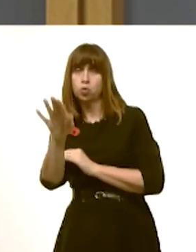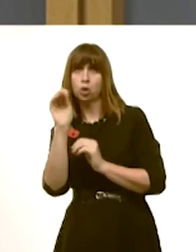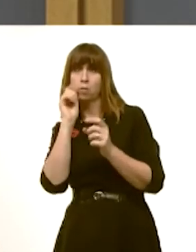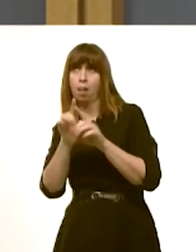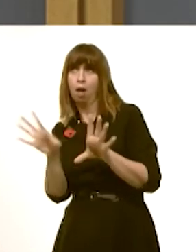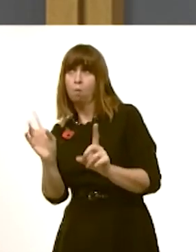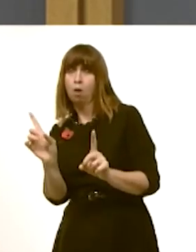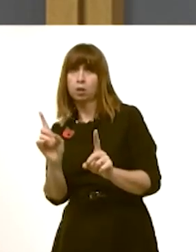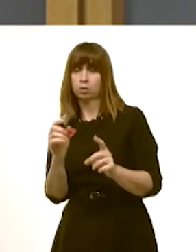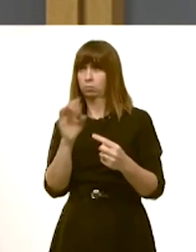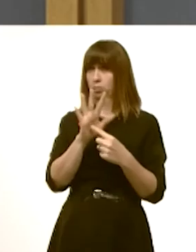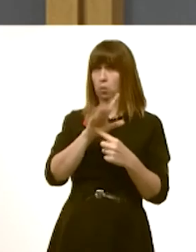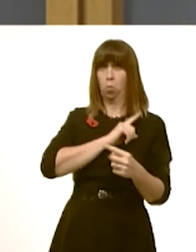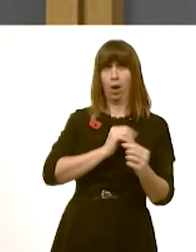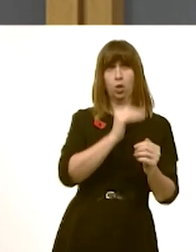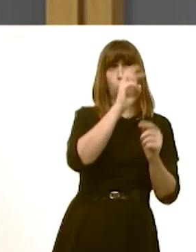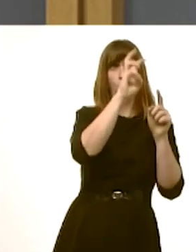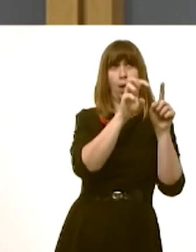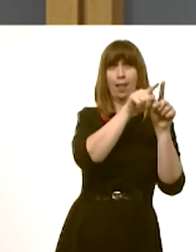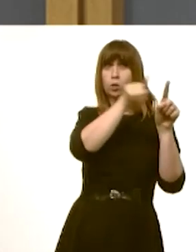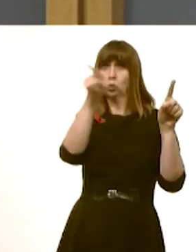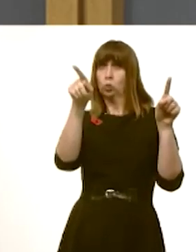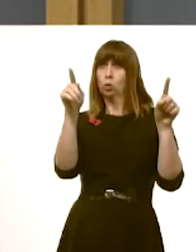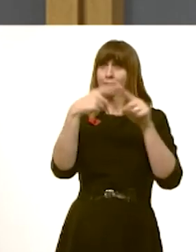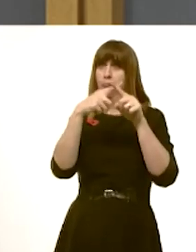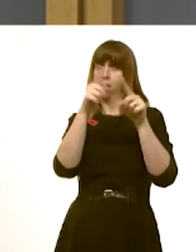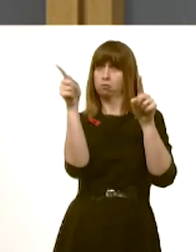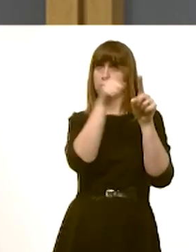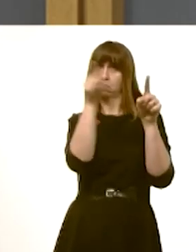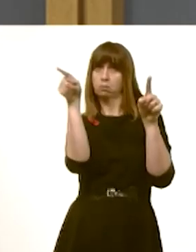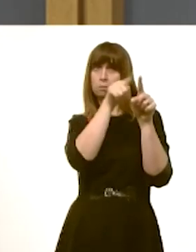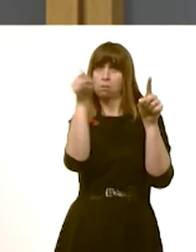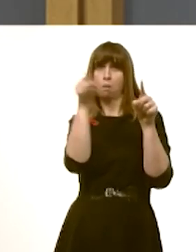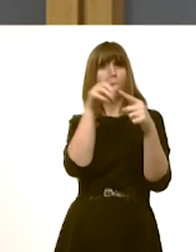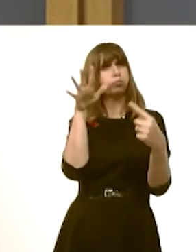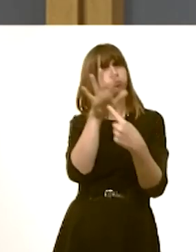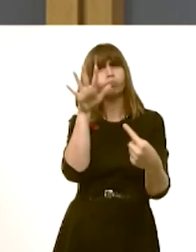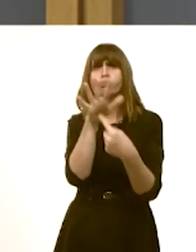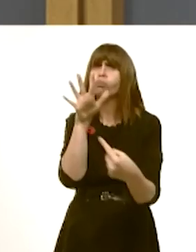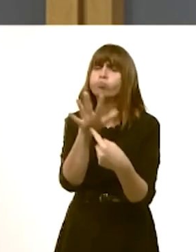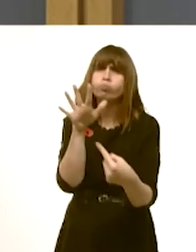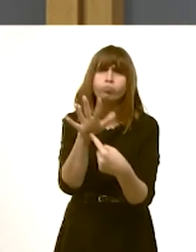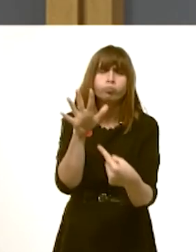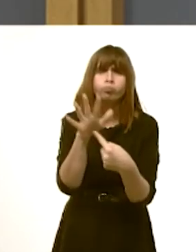yng ngogledd-orllewin Lloegr yn wasanaethau hanfodol i bobl syín byw yng ngogledd Cymru,